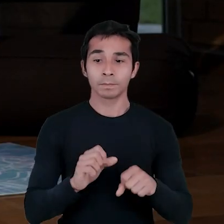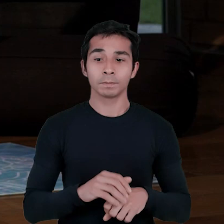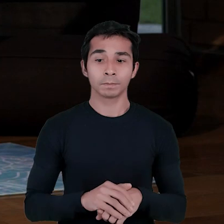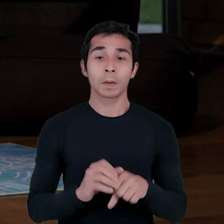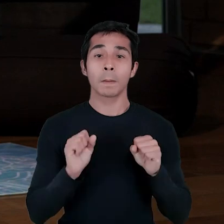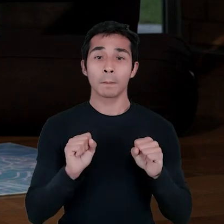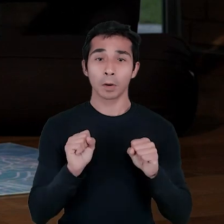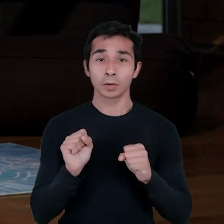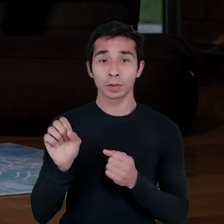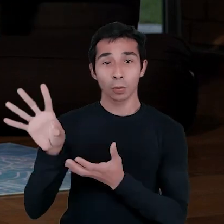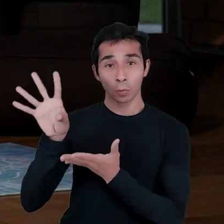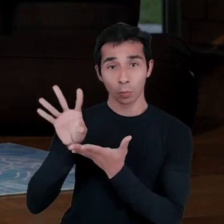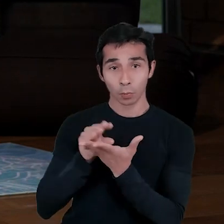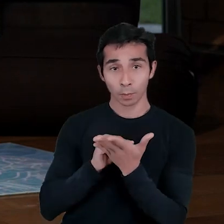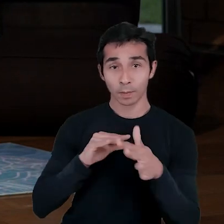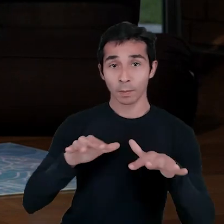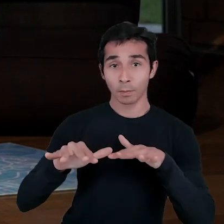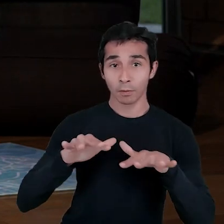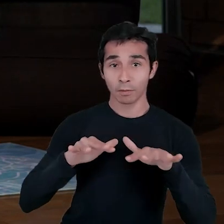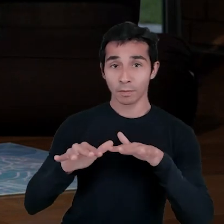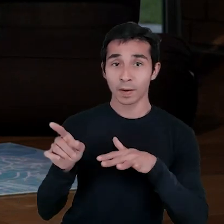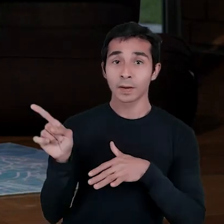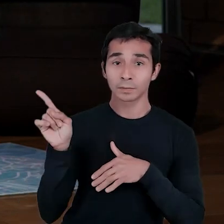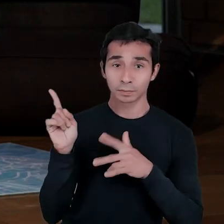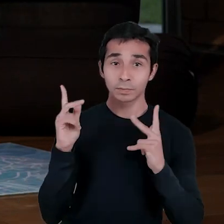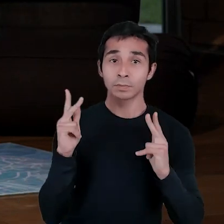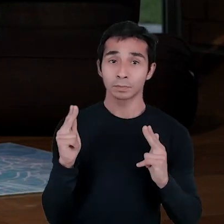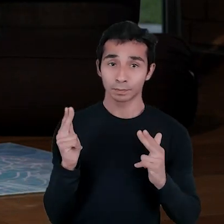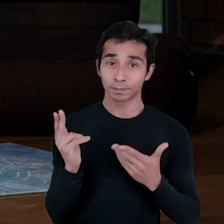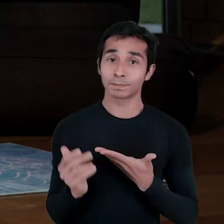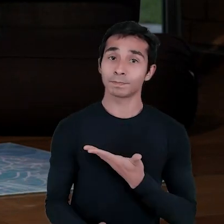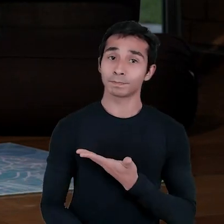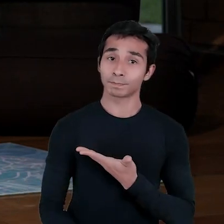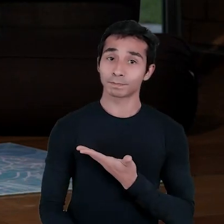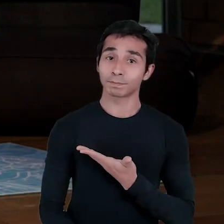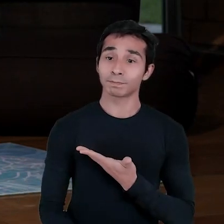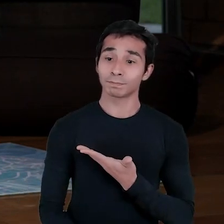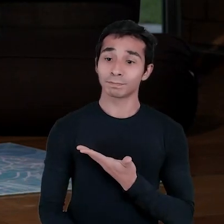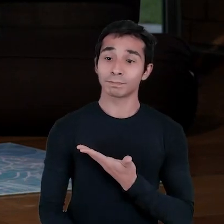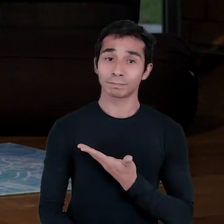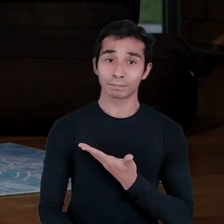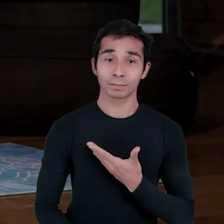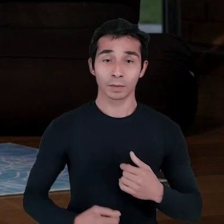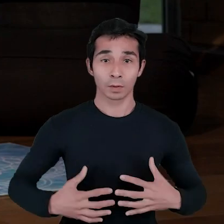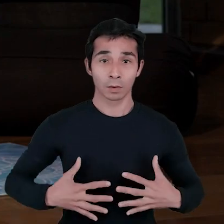Se quiser alongar os braços e continuar a respiração, alongue.